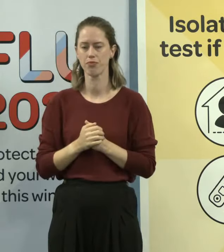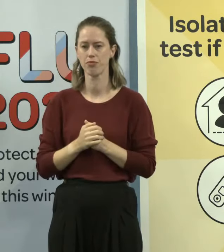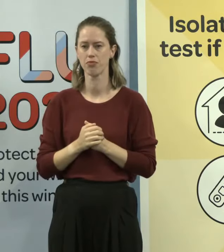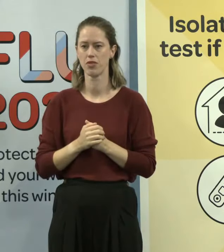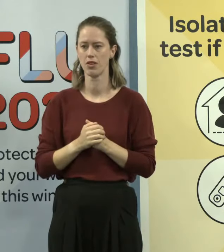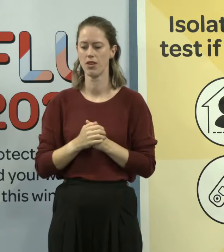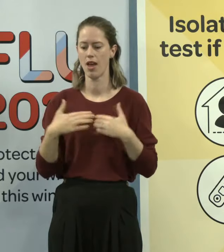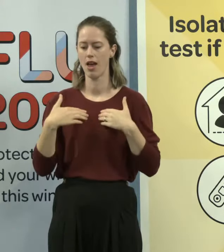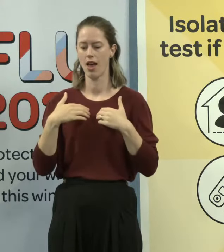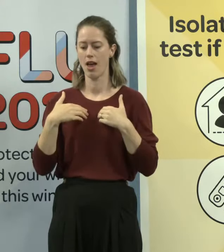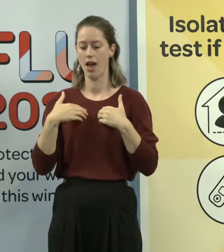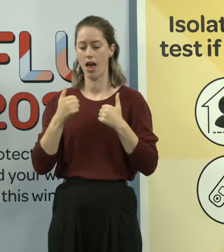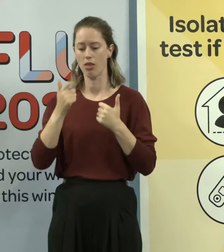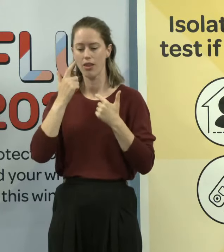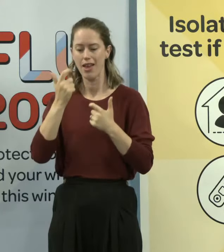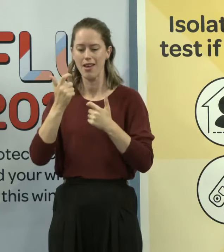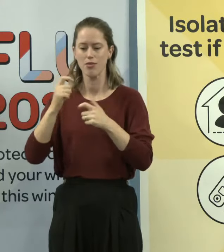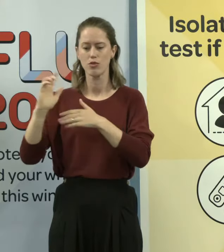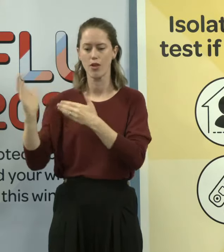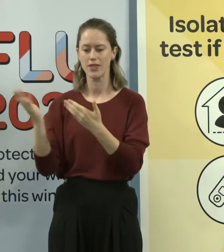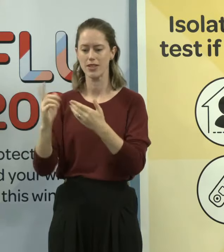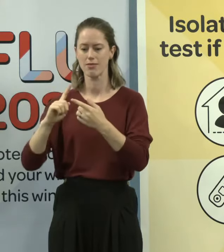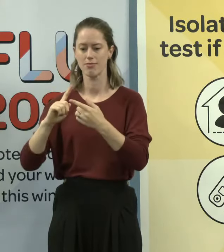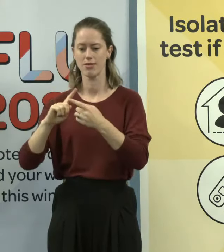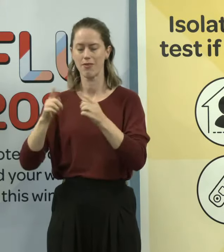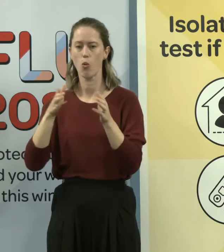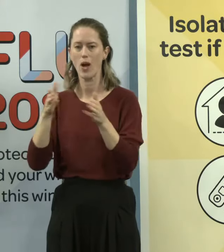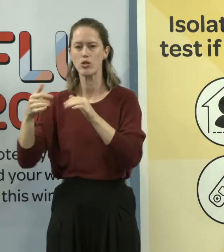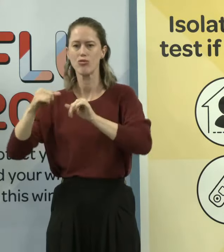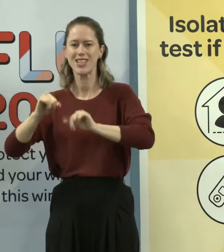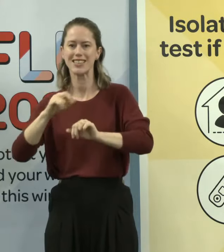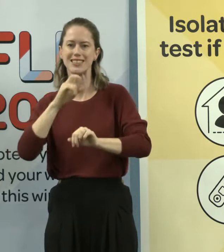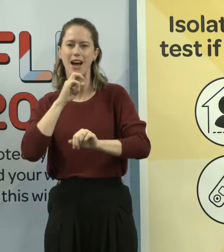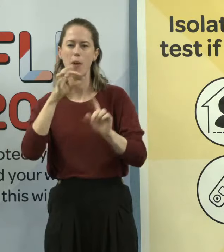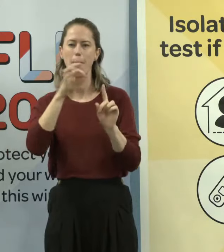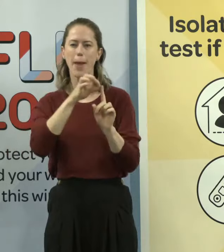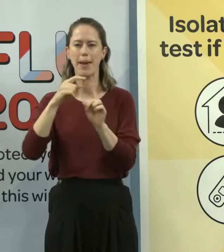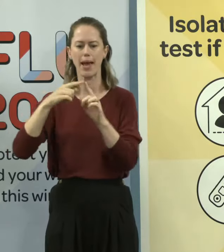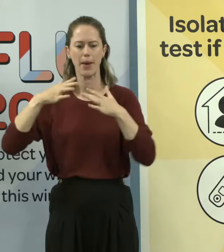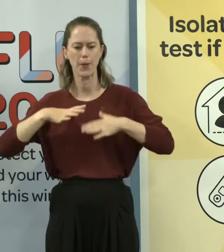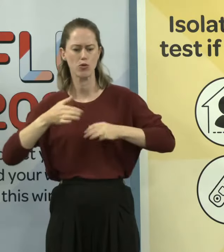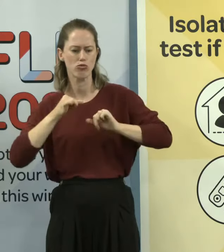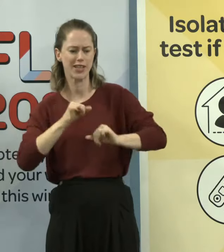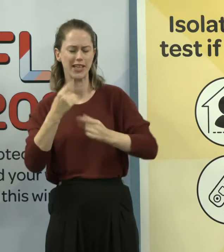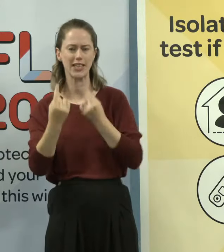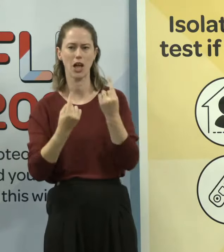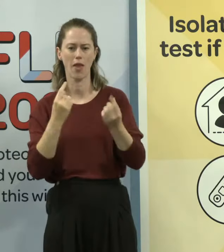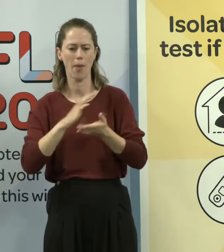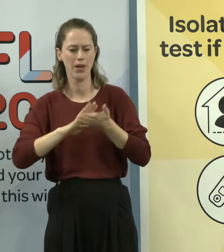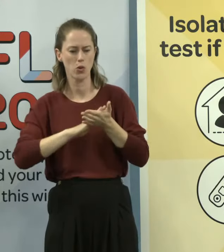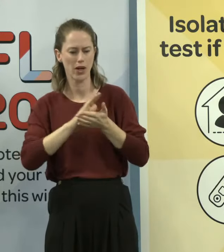motuhake mo te whakamatautau me